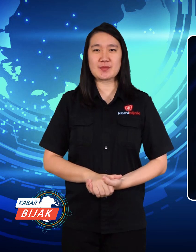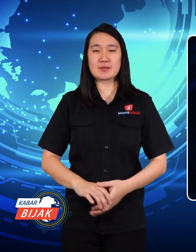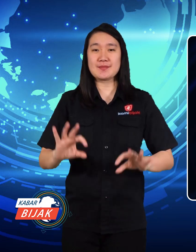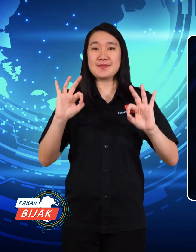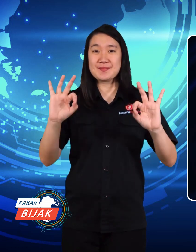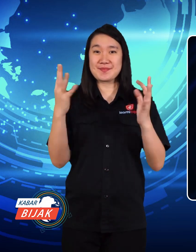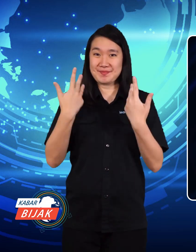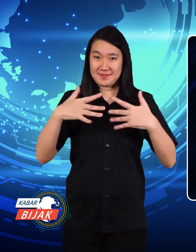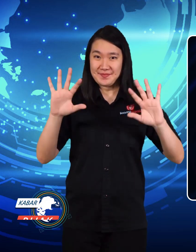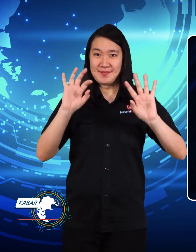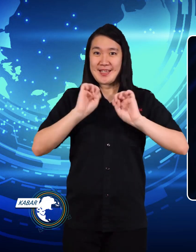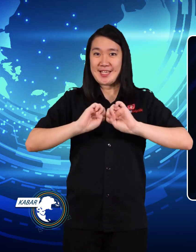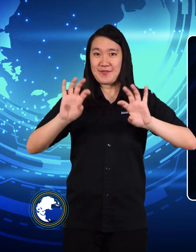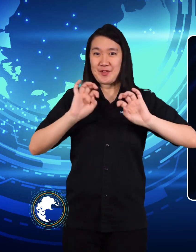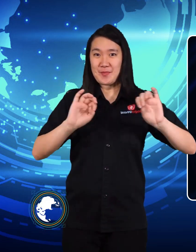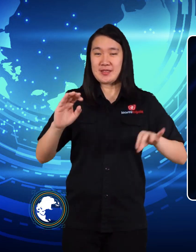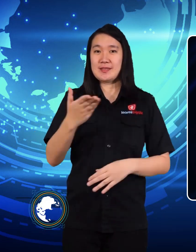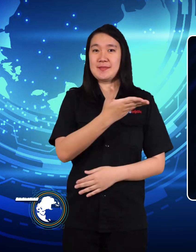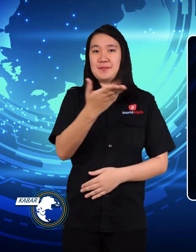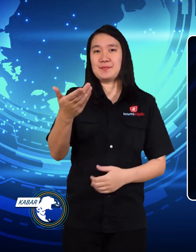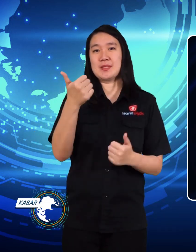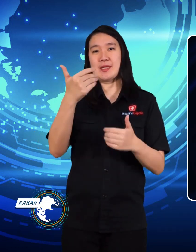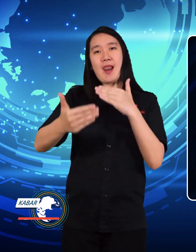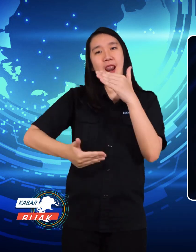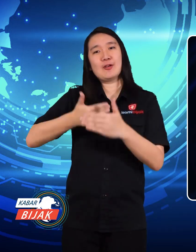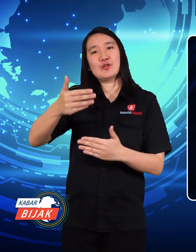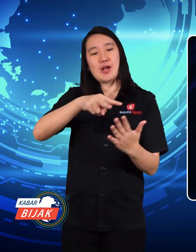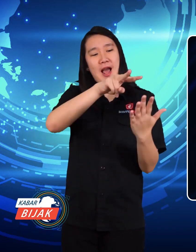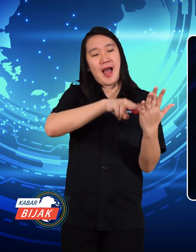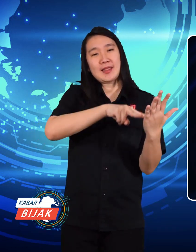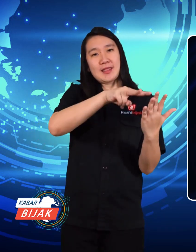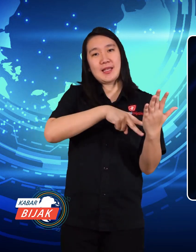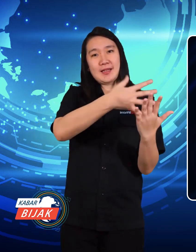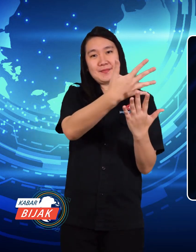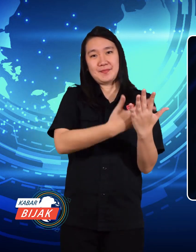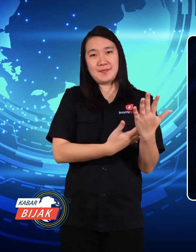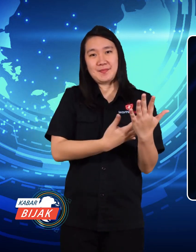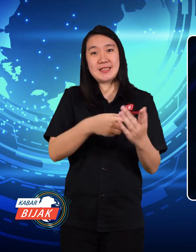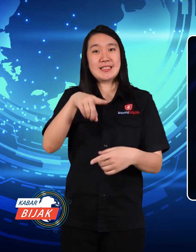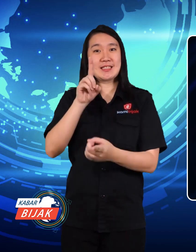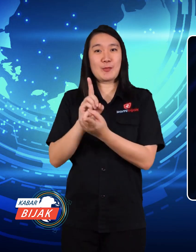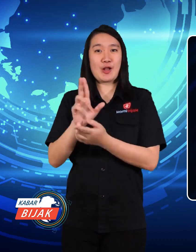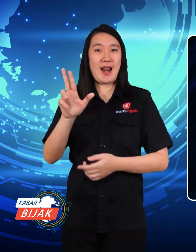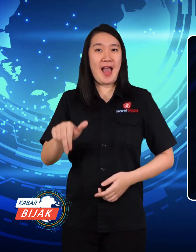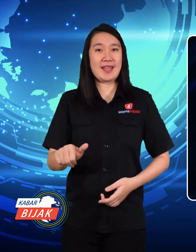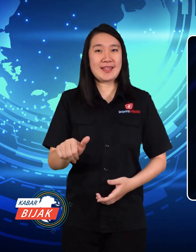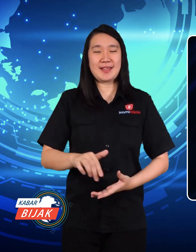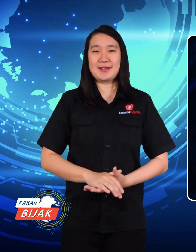Oke sekian, selanjutnya silakan membaca di artikel. Sampai bertemu lagi, dah.